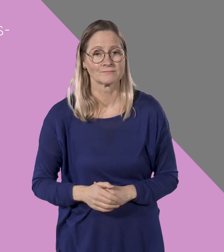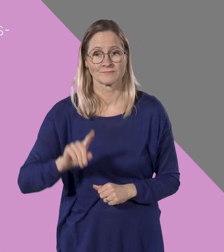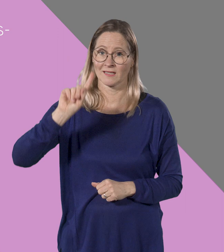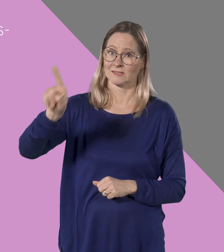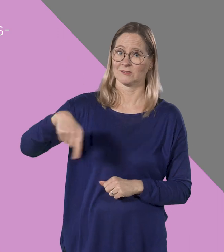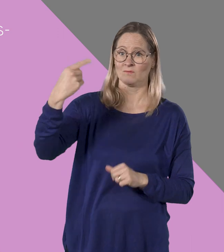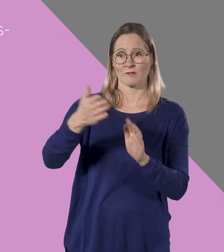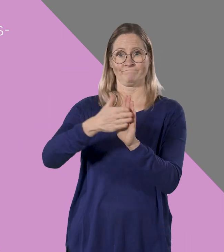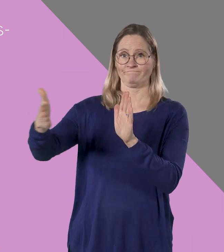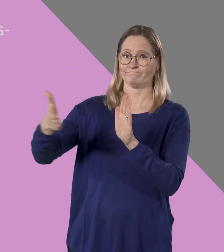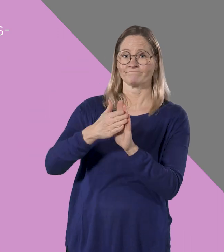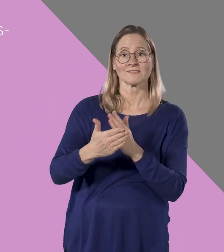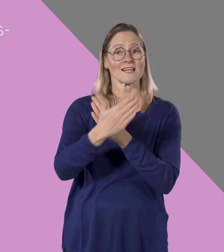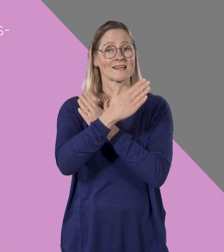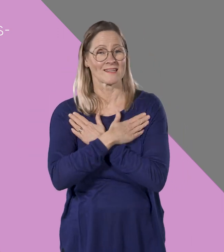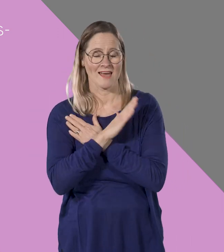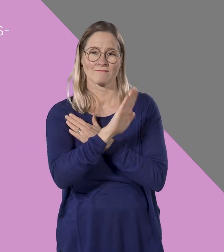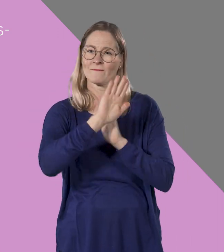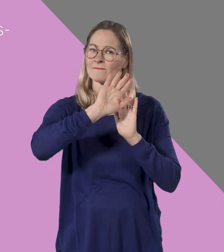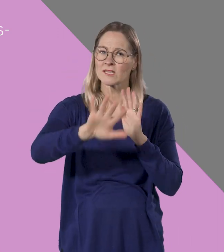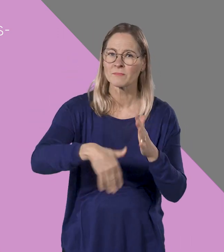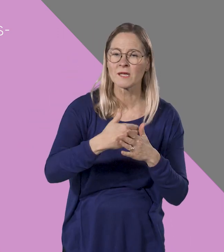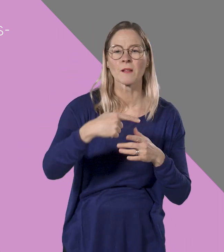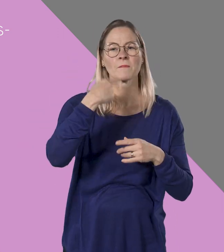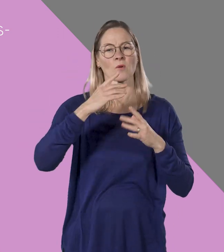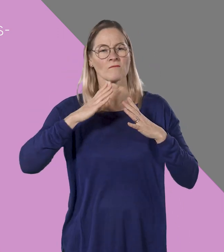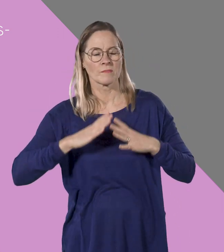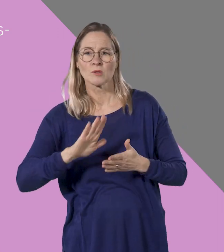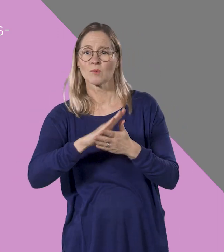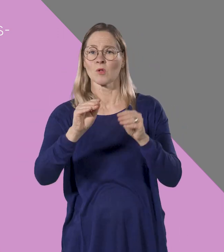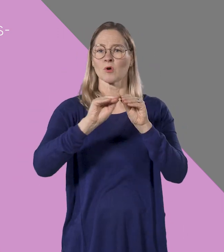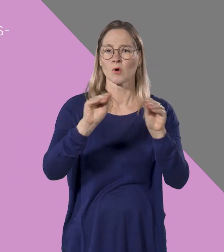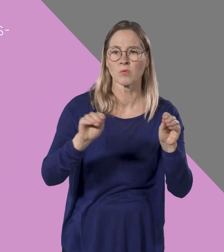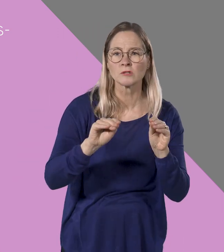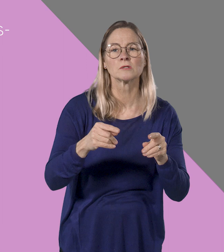Diakin viittomakielen ja puhevammaisten tulkkikoulutus -